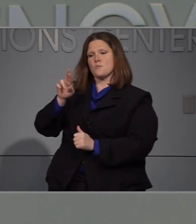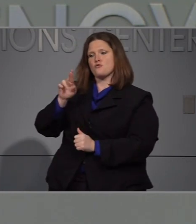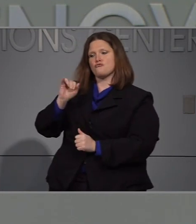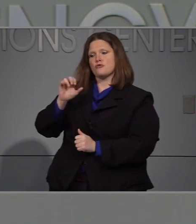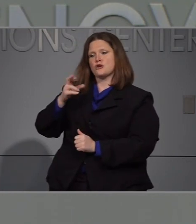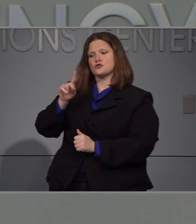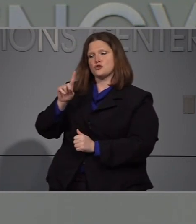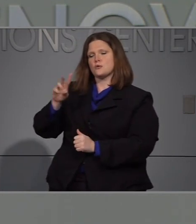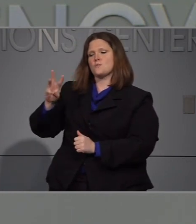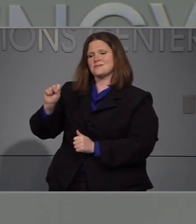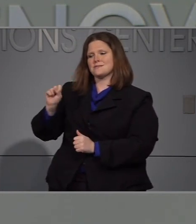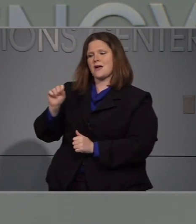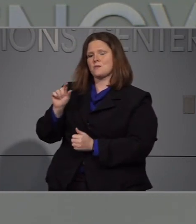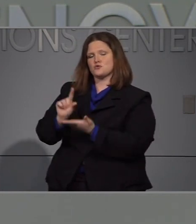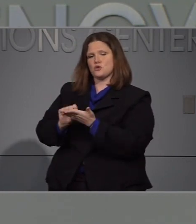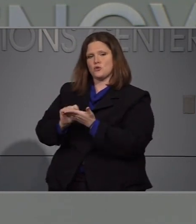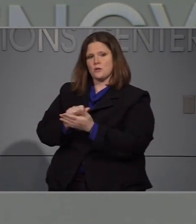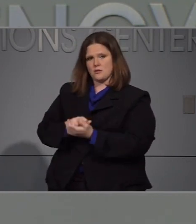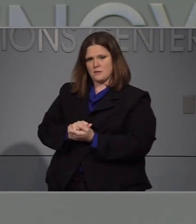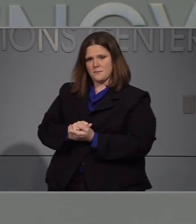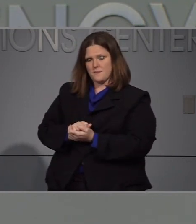Pregunta de seguimiento derecho.